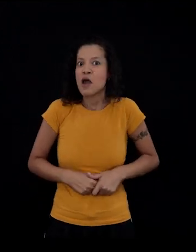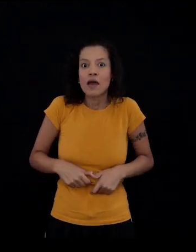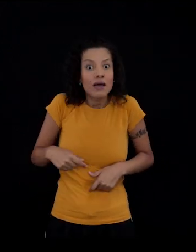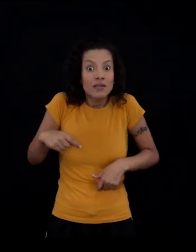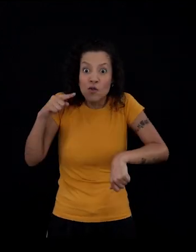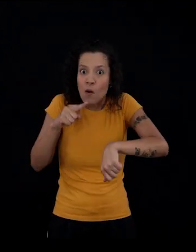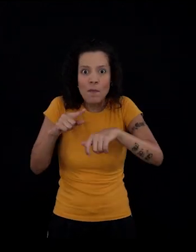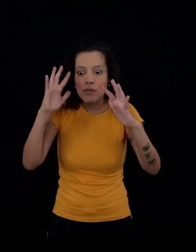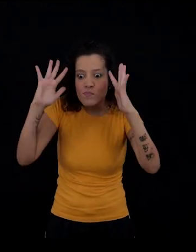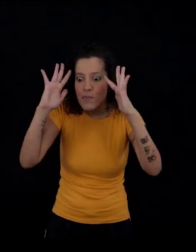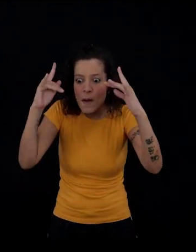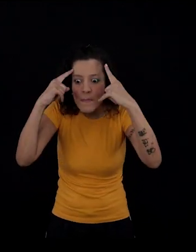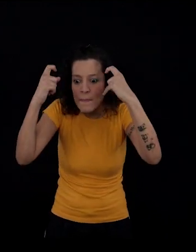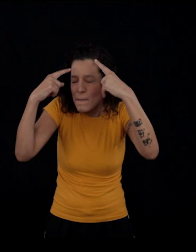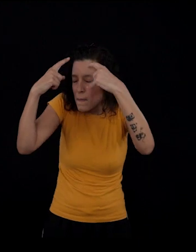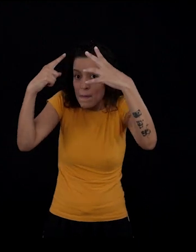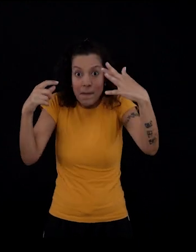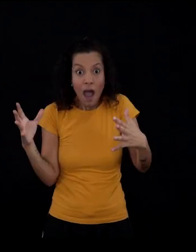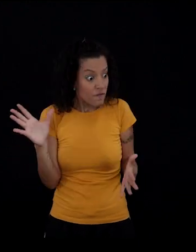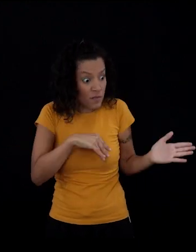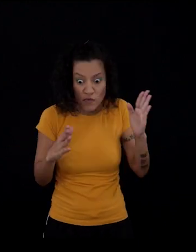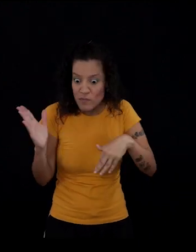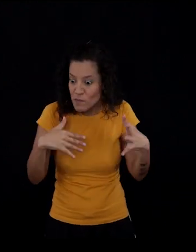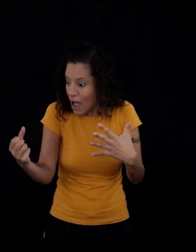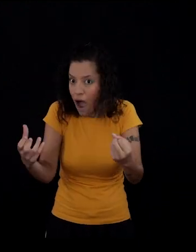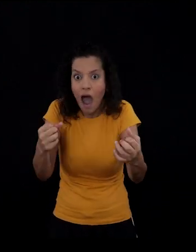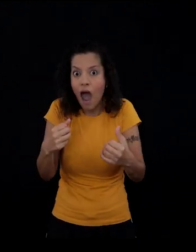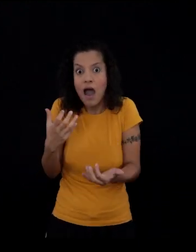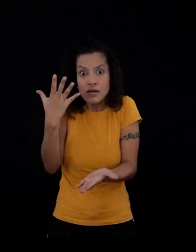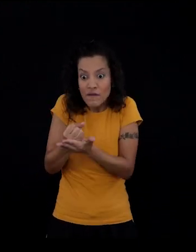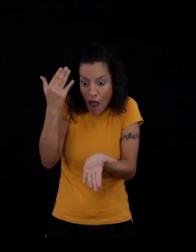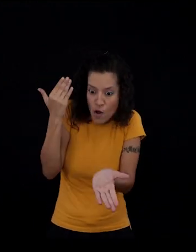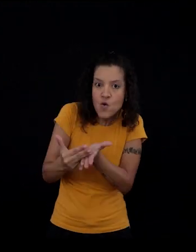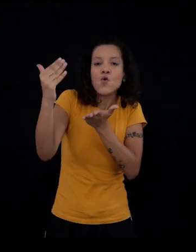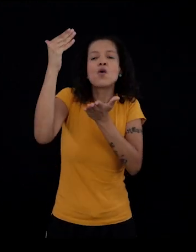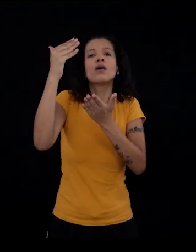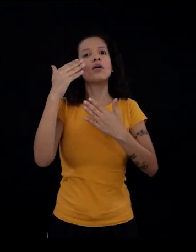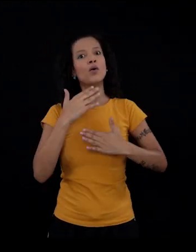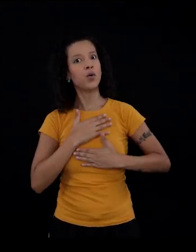Isso era o calor do canto, bora com essa! E foi assim.